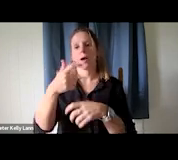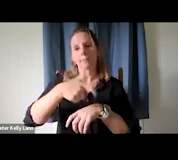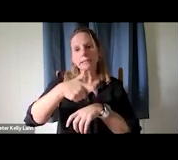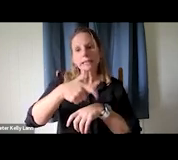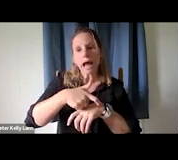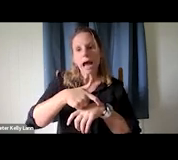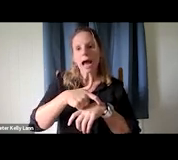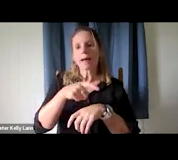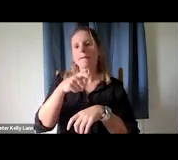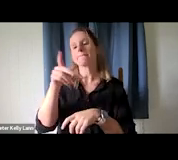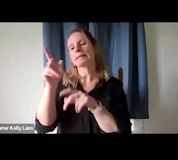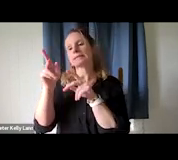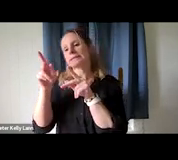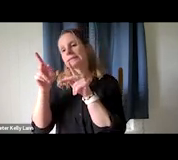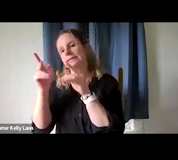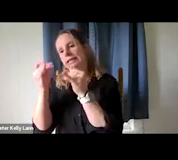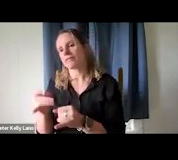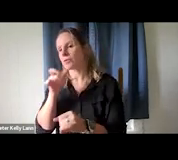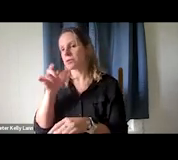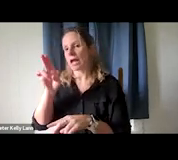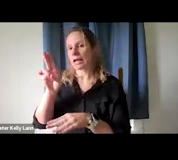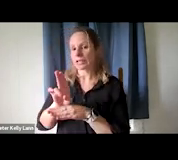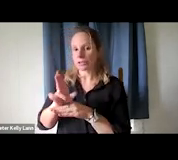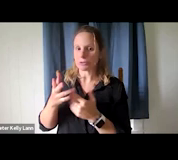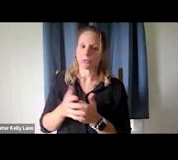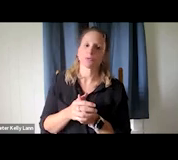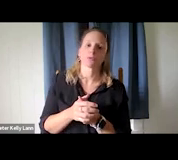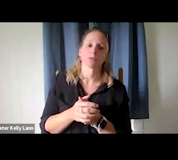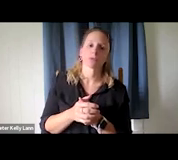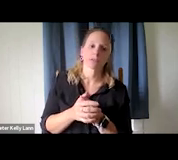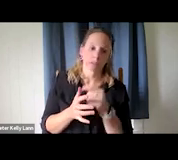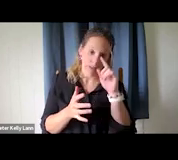para que demostremos si la DAA es material en cada caso.